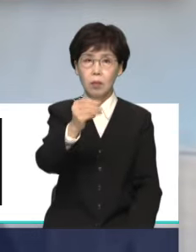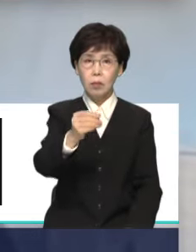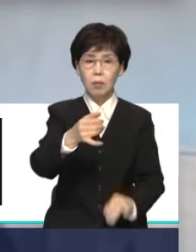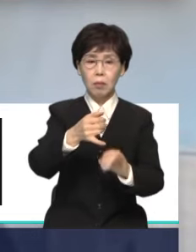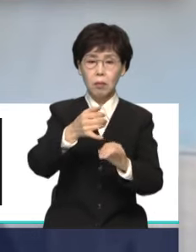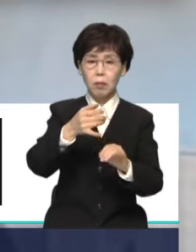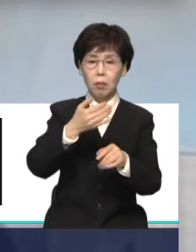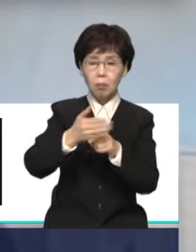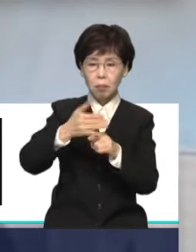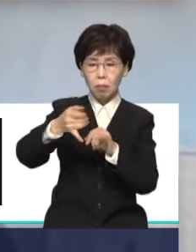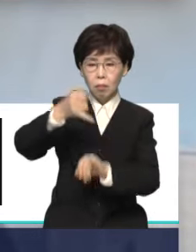보입니다. 노동규 기자가 보도합니다.